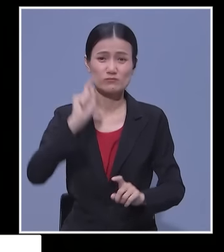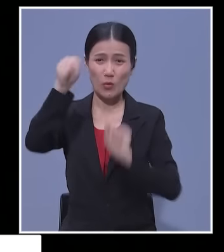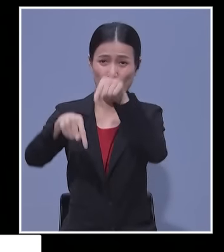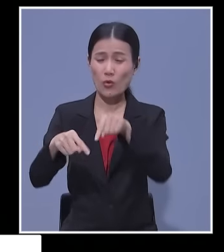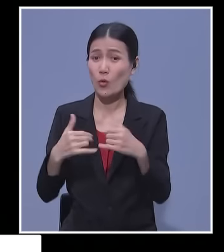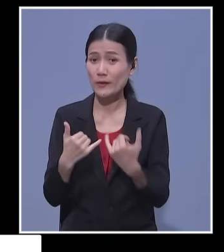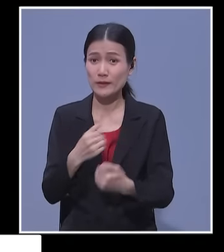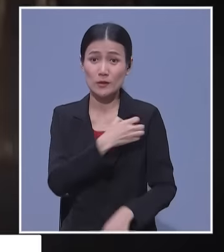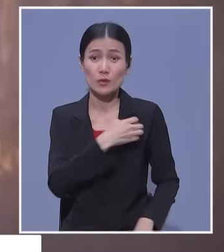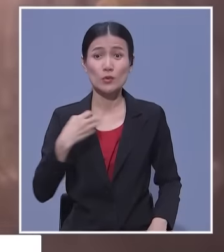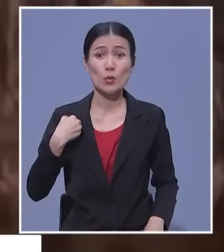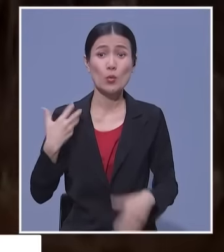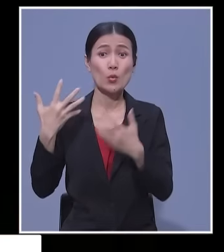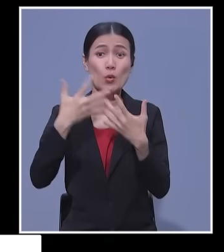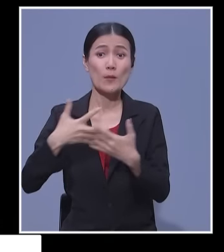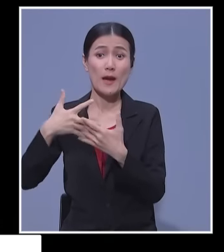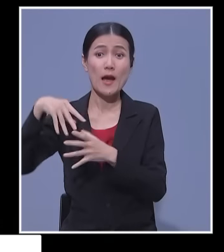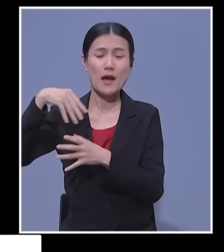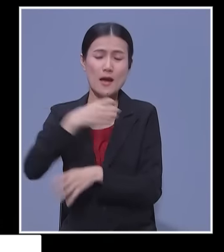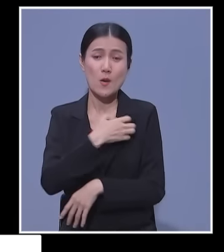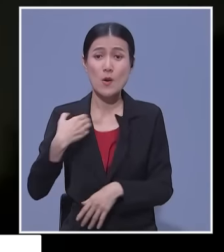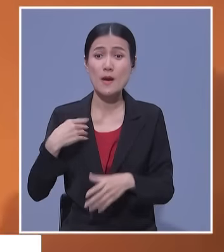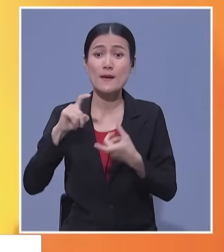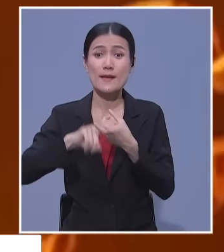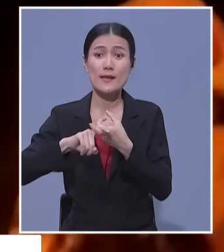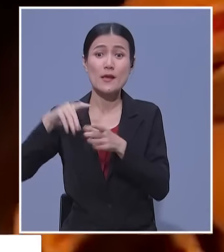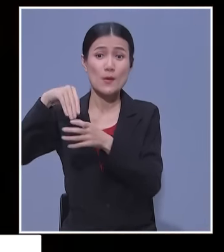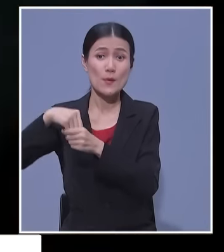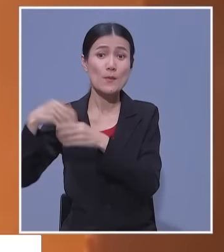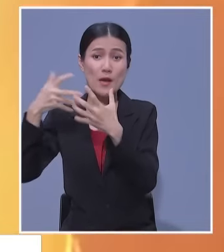เปิดเผยถึงรายละเอียดของแผนนี้แต่ว่าในคำ สัมภาษณ์ที่มีขึ้นนะคะหลังจากที่